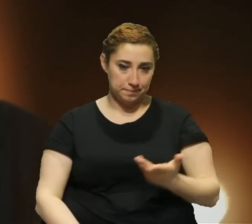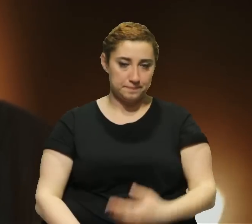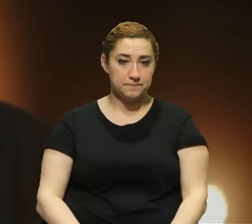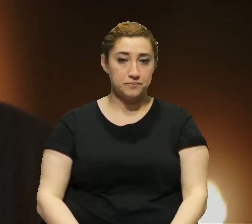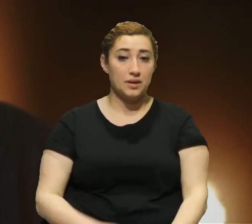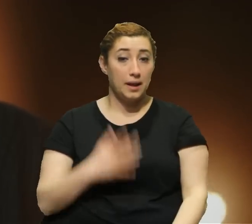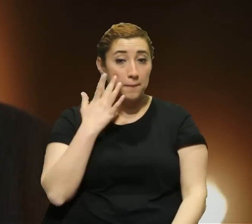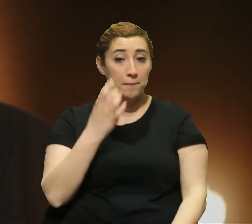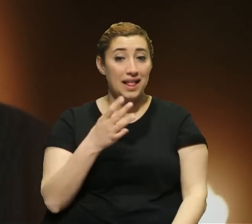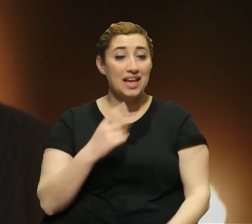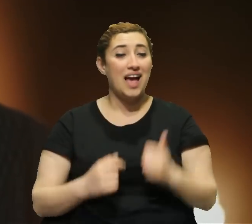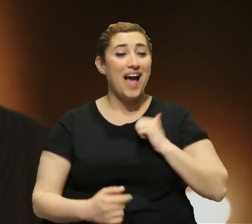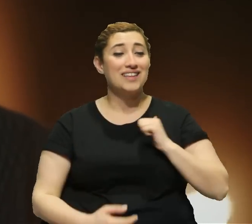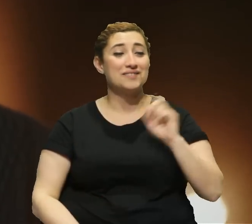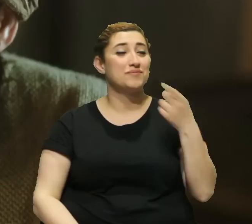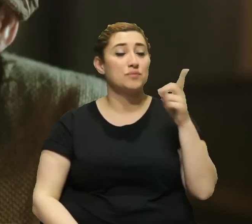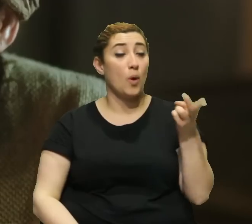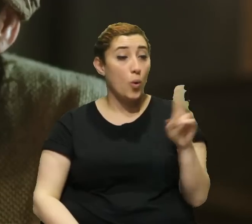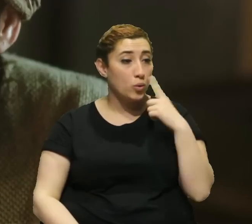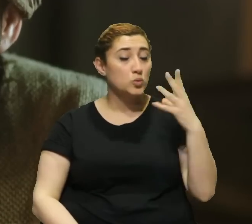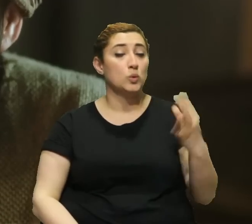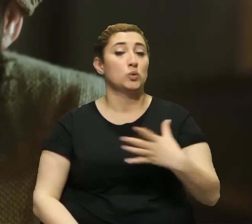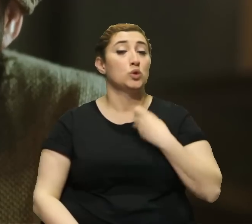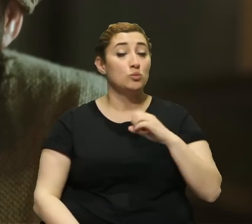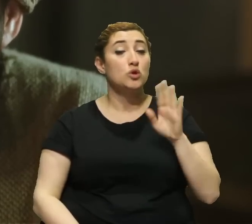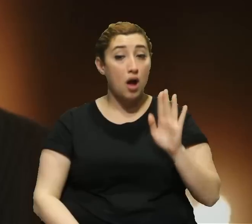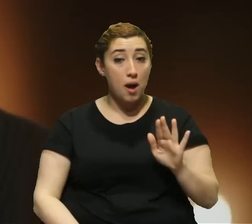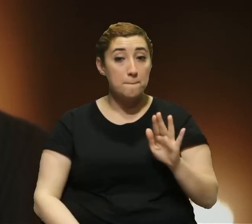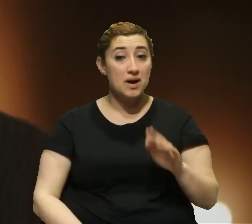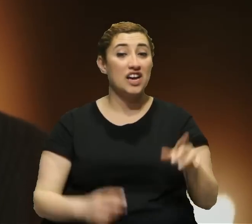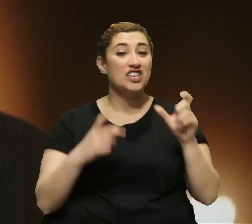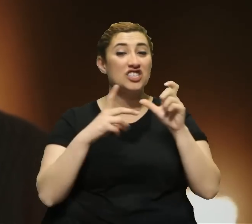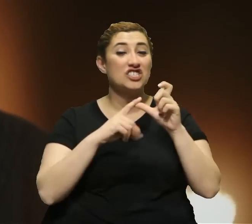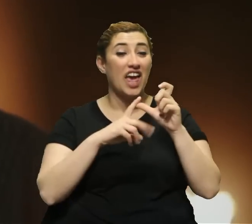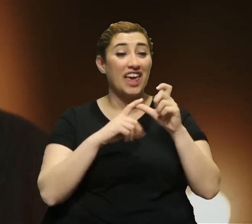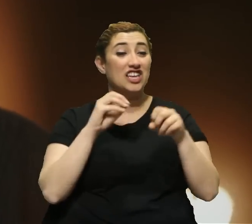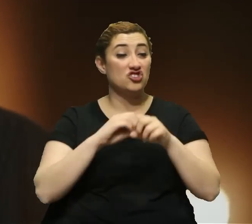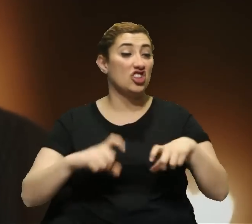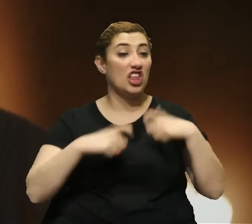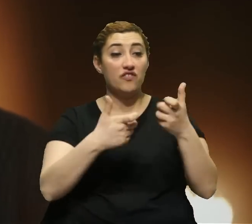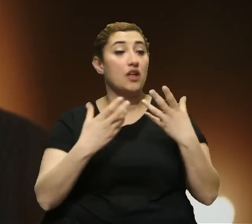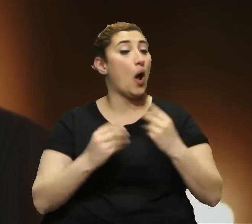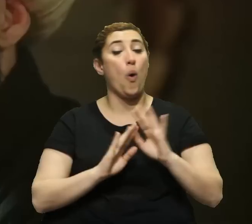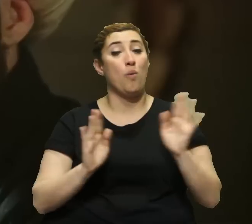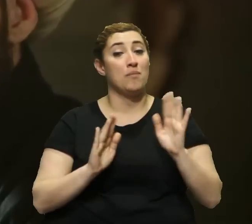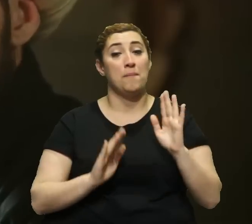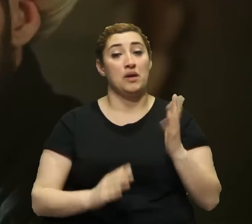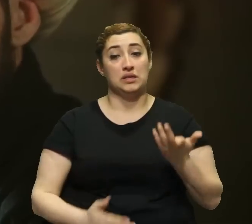Belli ki kolağasının ölümüne pek üzülmüştür. Ama Şeyh’imize iftira atmak olmasa gerek kastı.